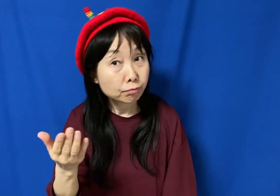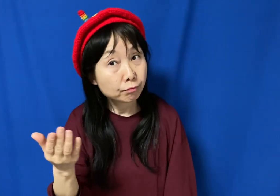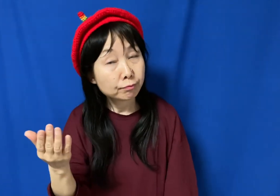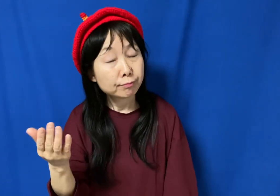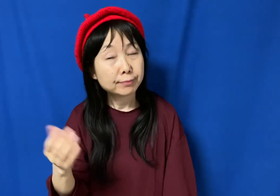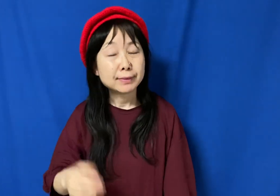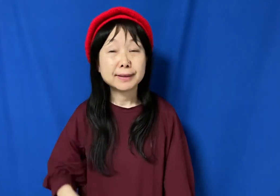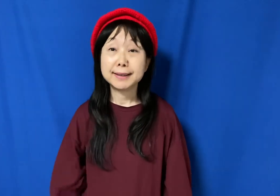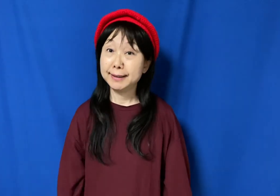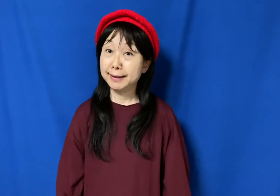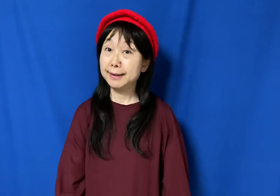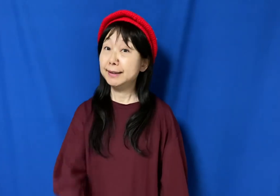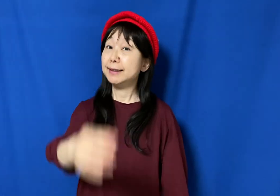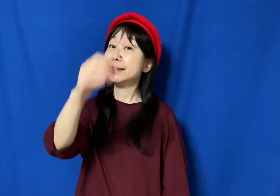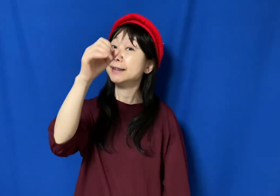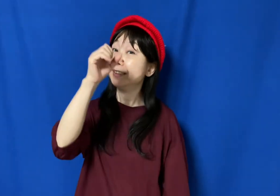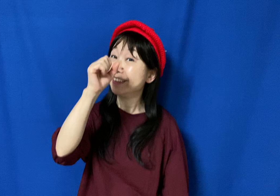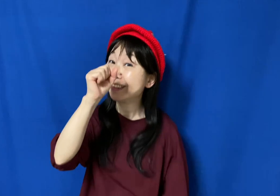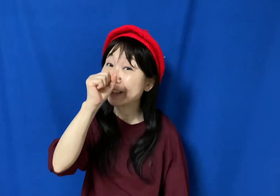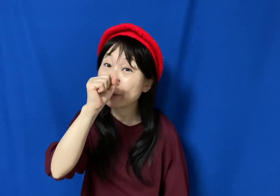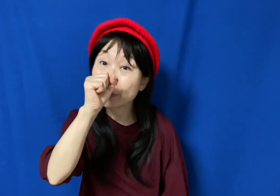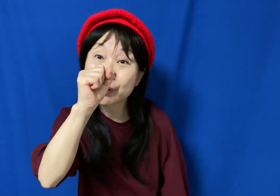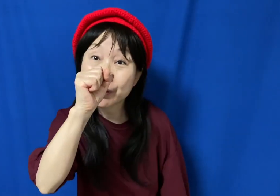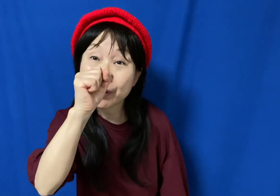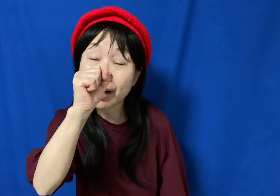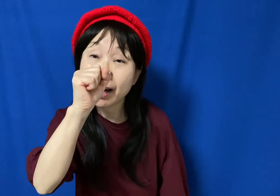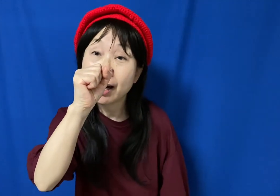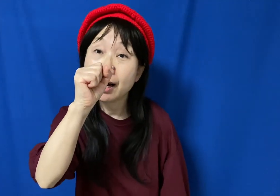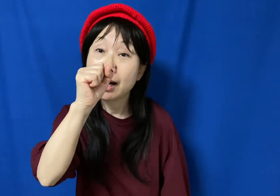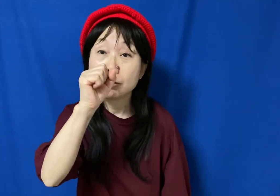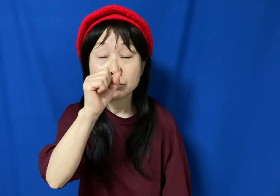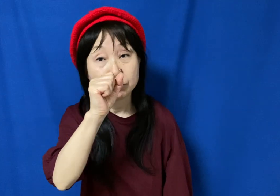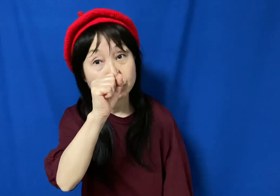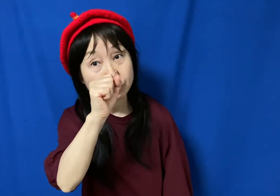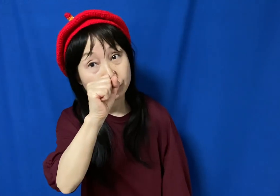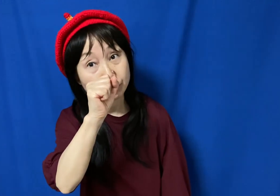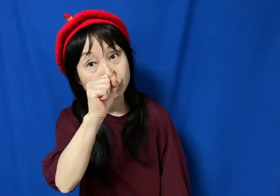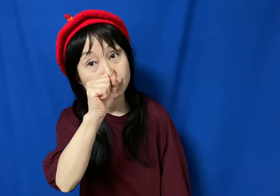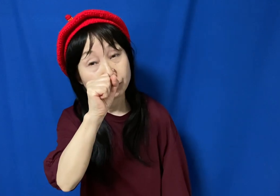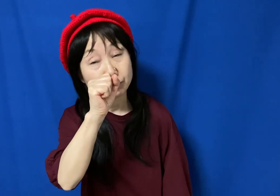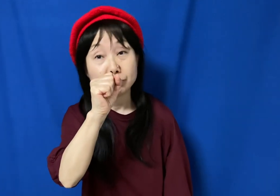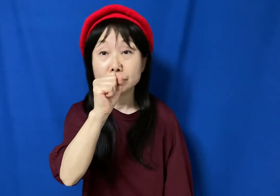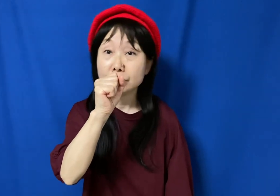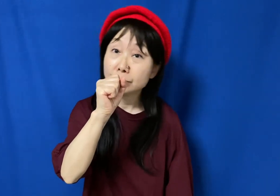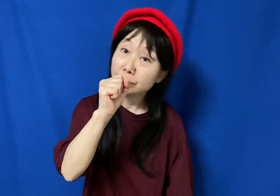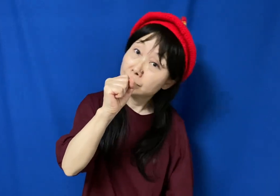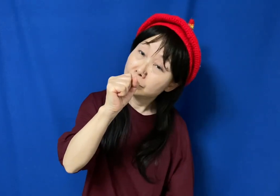良いことは いいことですか（手話：良い・🙄？？）